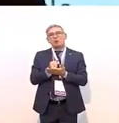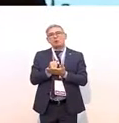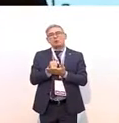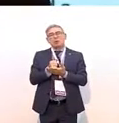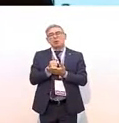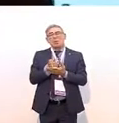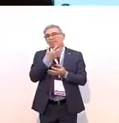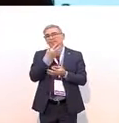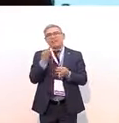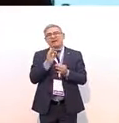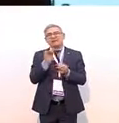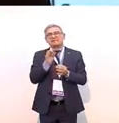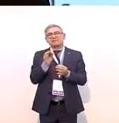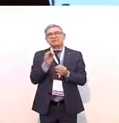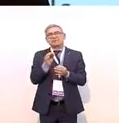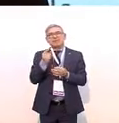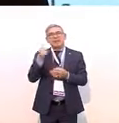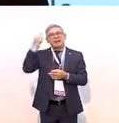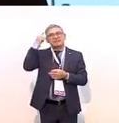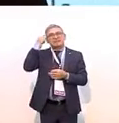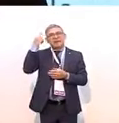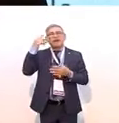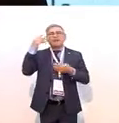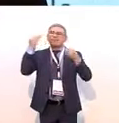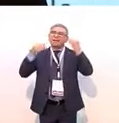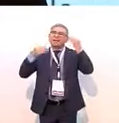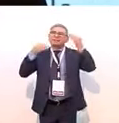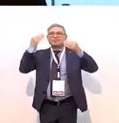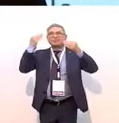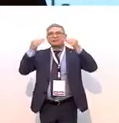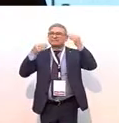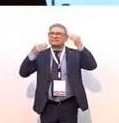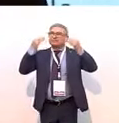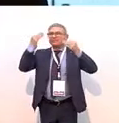ti porta con la mente a riflettere su ciò che noi siamo, che possiamo essere, che dovremmo